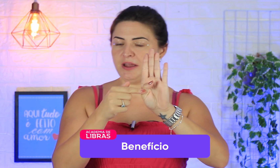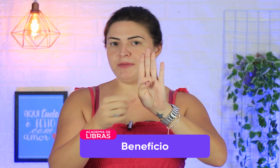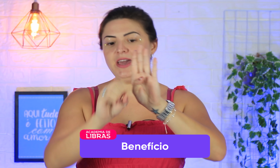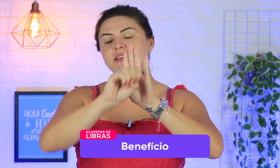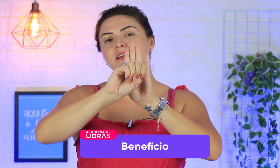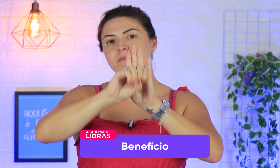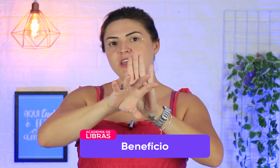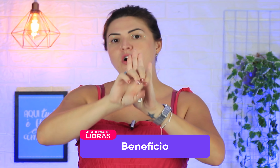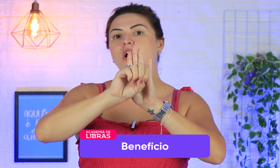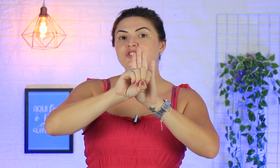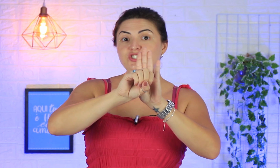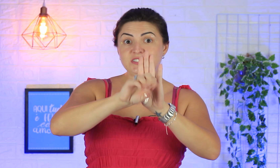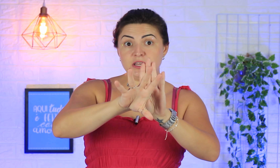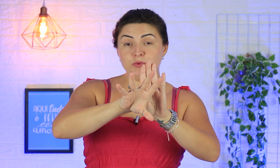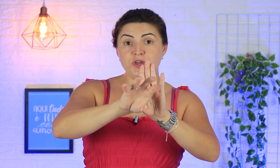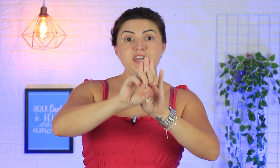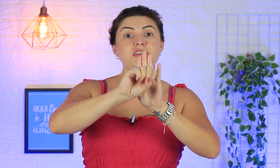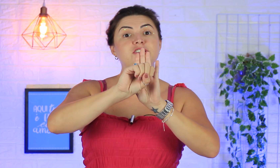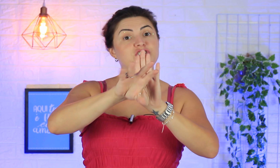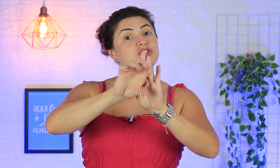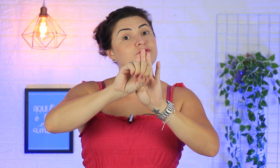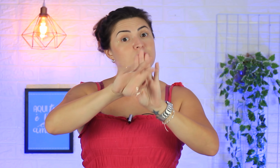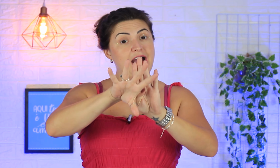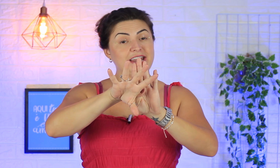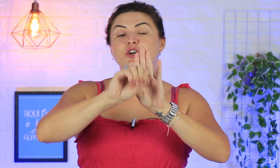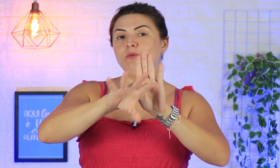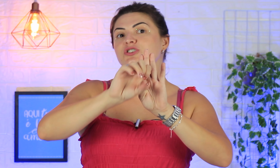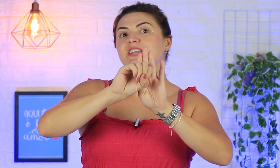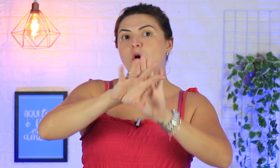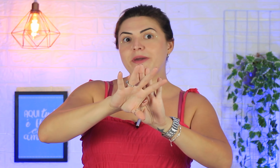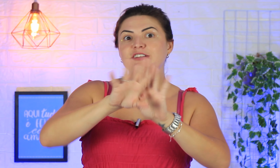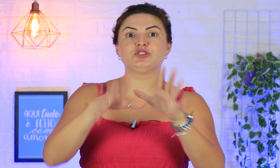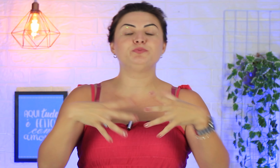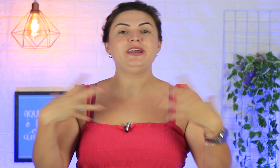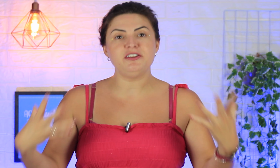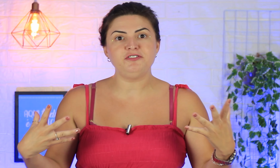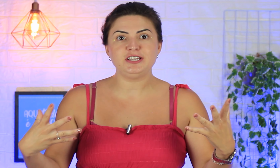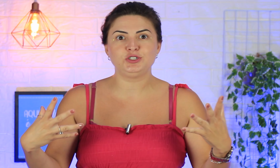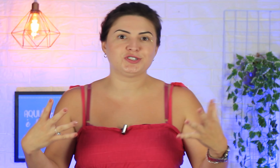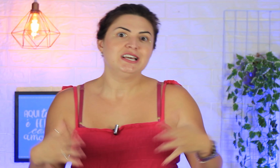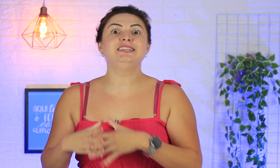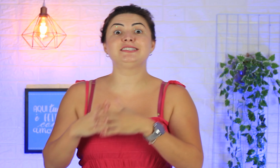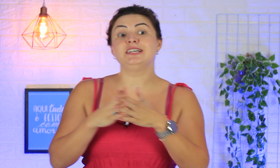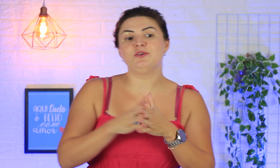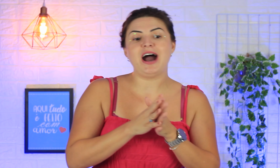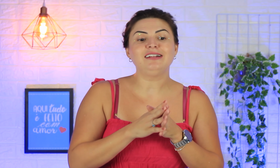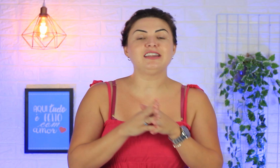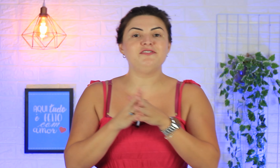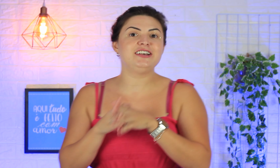letra b e também ó de distribuir de divul lugar e como Geralmente os benefícios eles são através